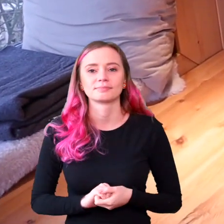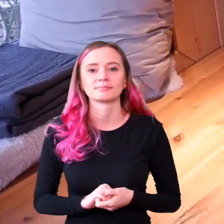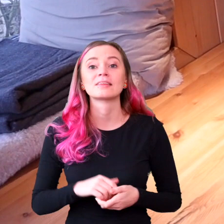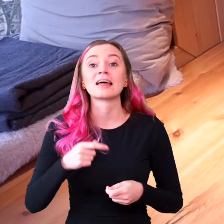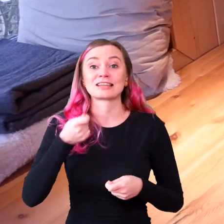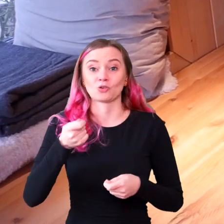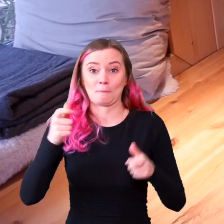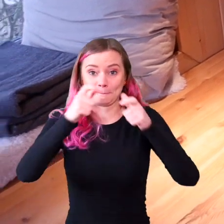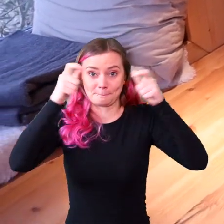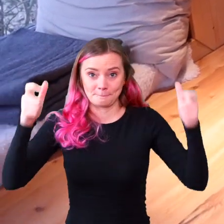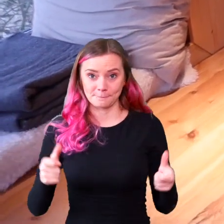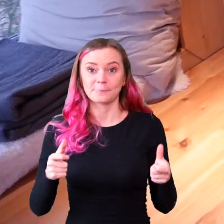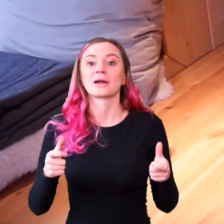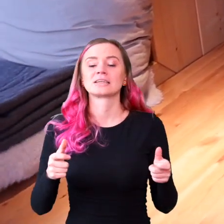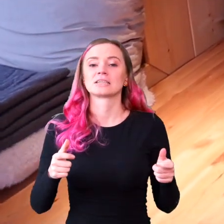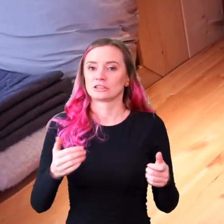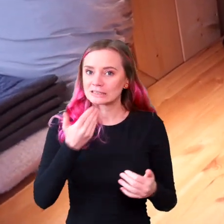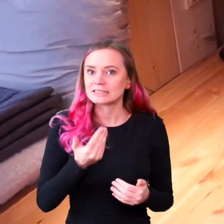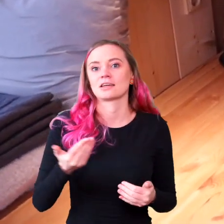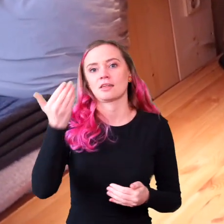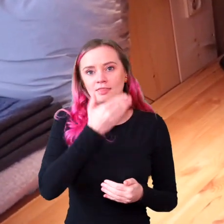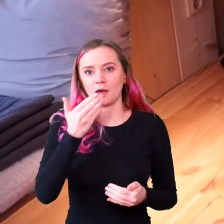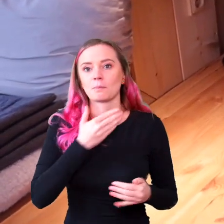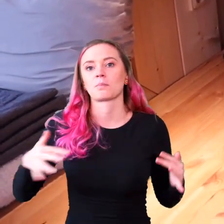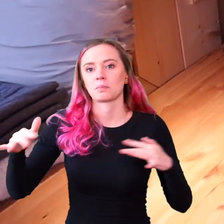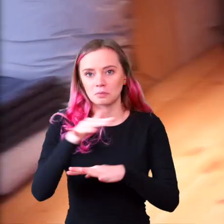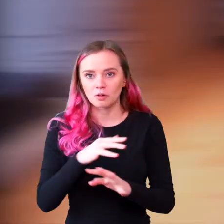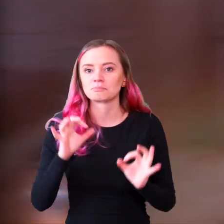Tohle je topení, který toto místo opravdu udržuje v teplotě. velmi důležité!